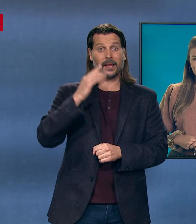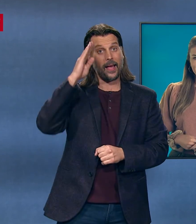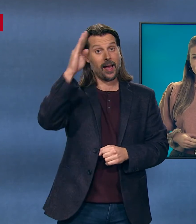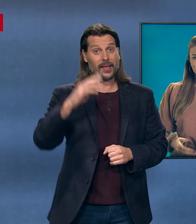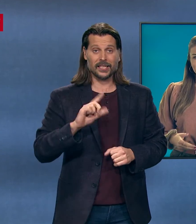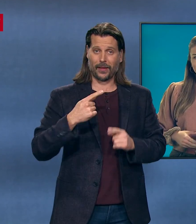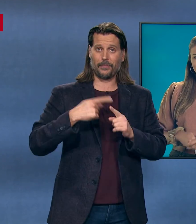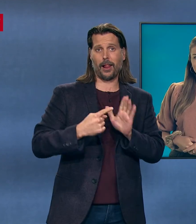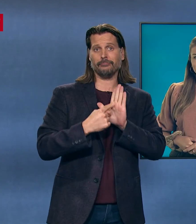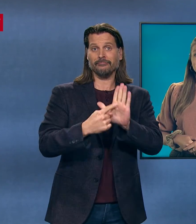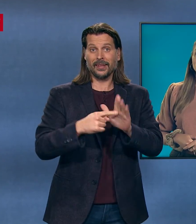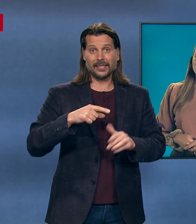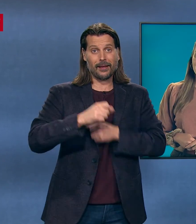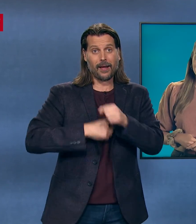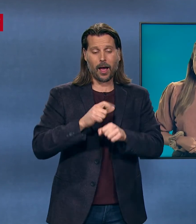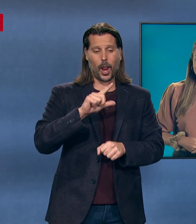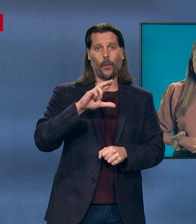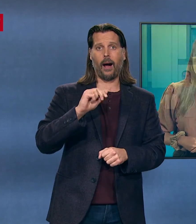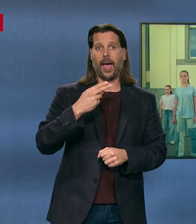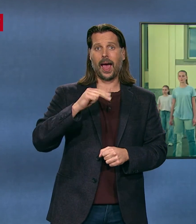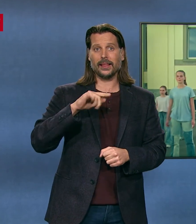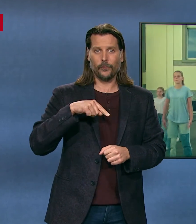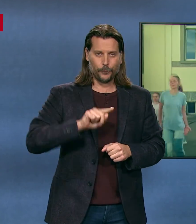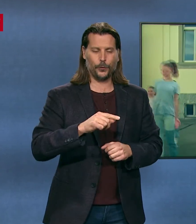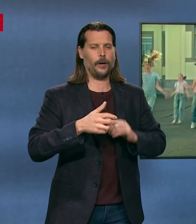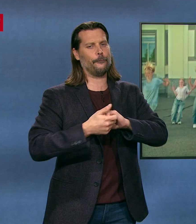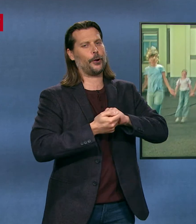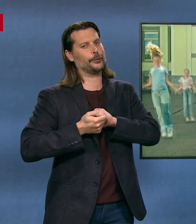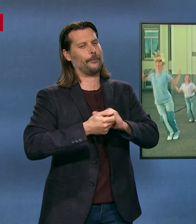Dieses Jahr tanzt Luca Hänni für Freundschaft und gegen Mobbing.